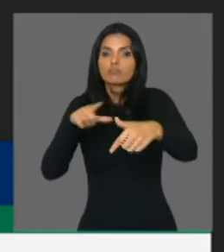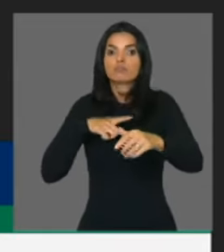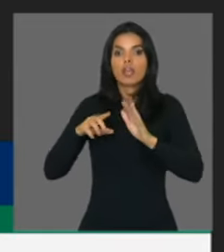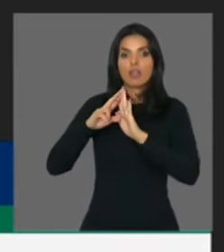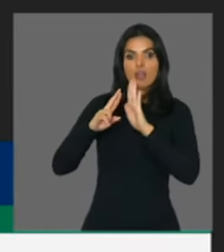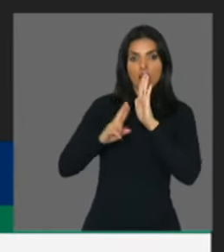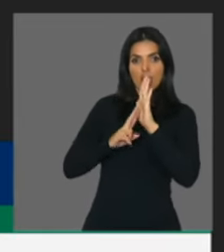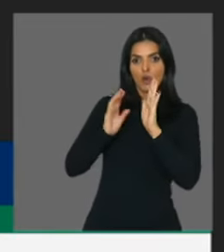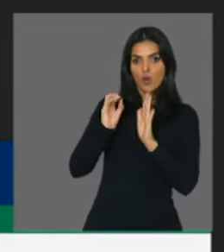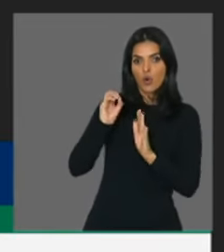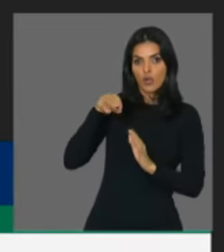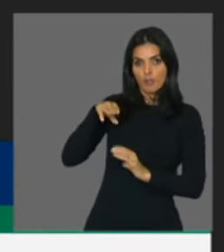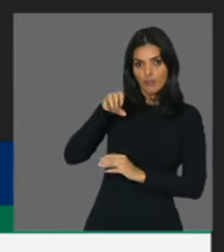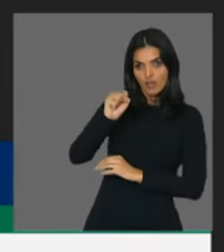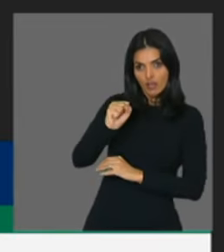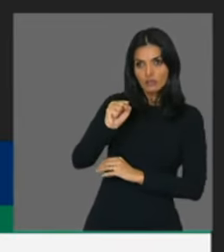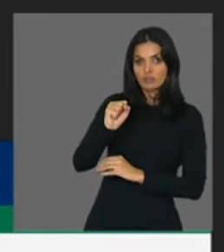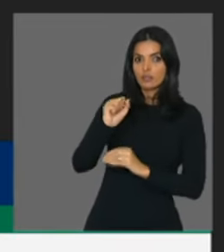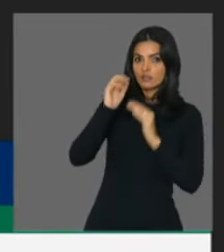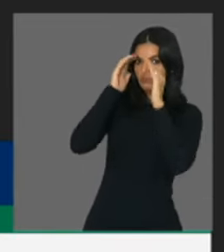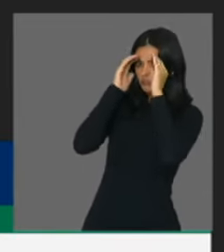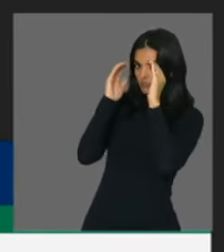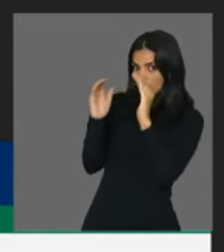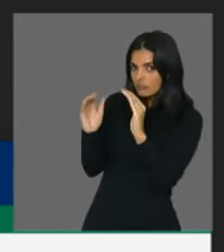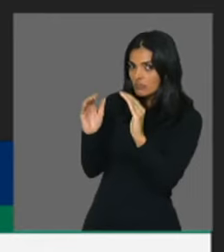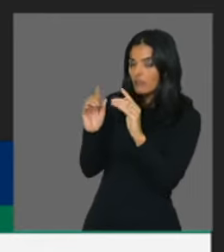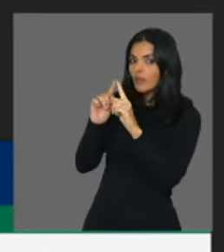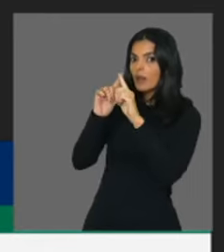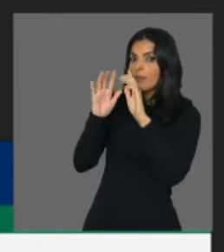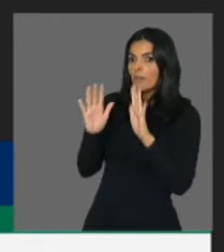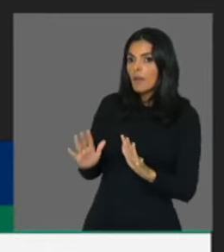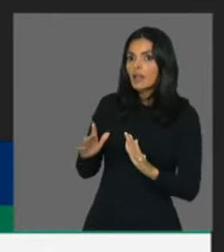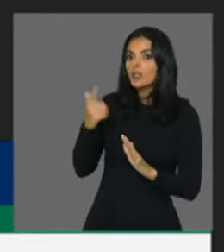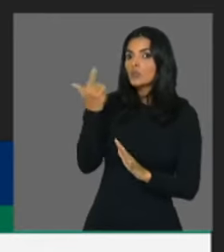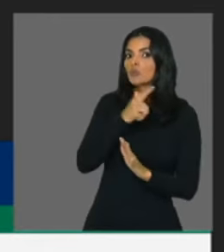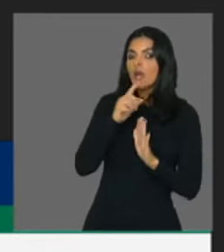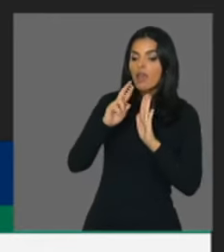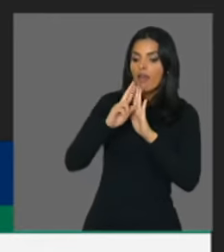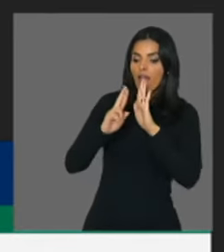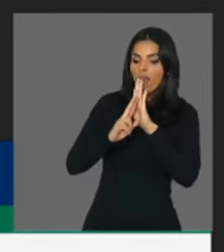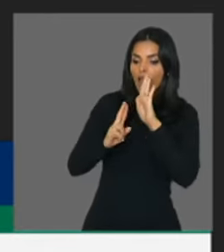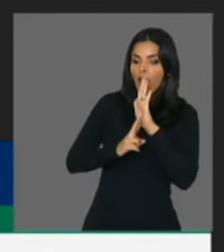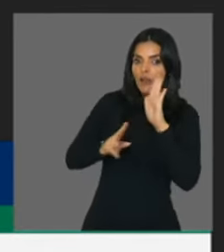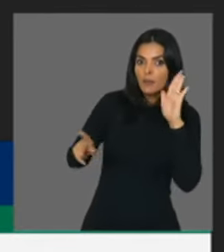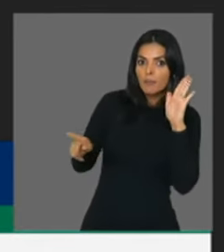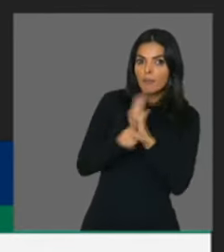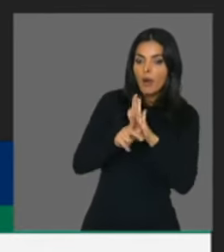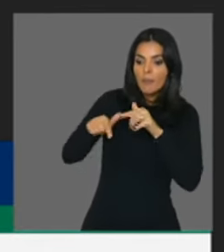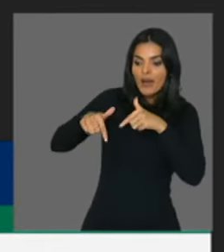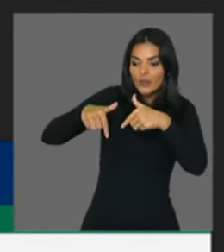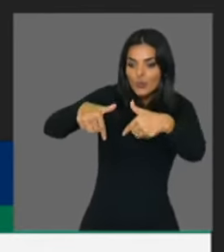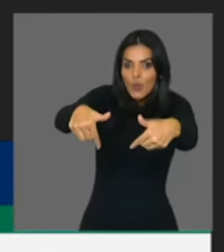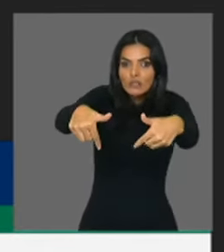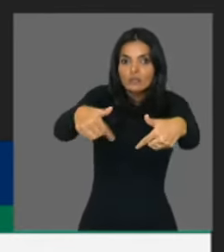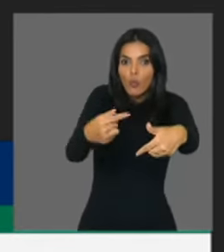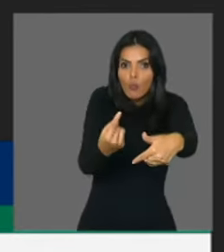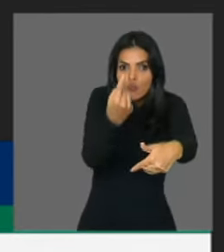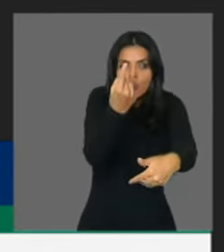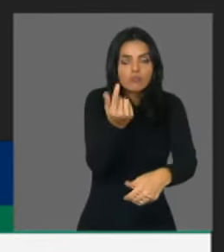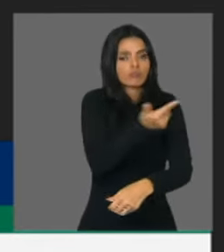NOS RENDEMOS A ELAS, MAS NÃO HÁ UMA LINHA ESPECÍFICA DE ATUAÇÃO. LAMENTAVELMENTE, QUANDO NÃO EXISTE REGRAS CLARAS, E AÍ ENTRA O